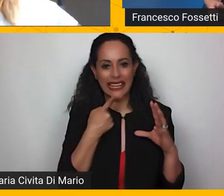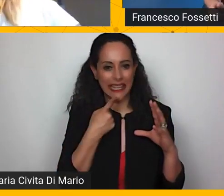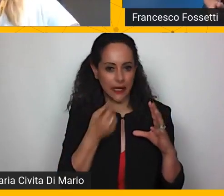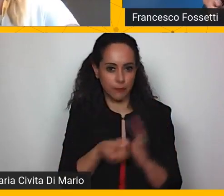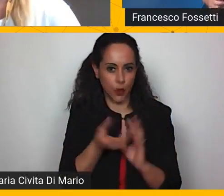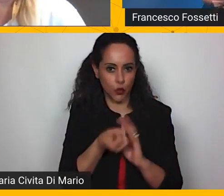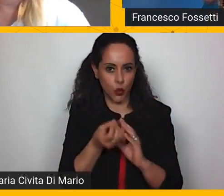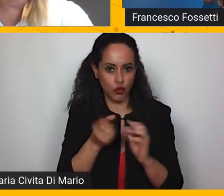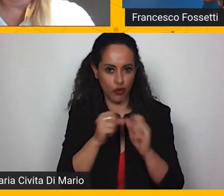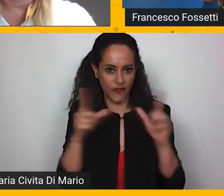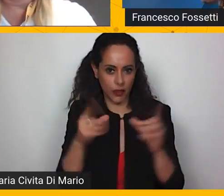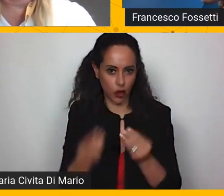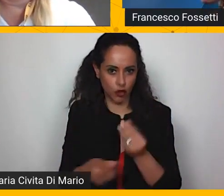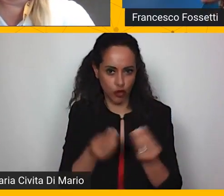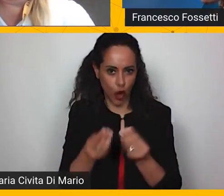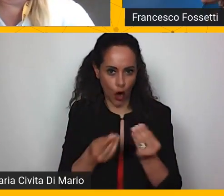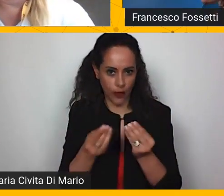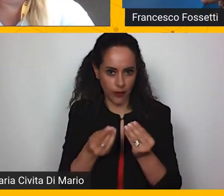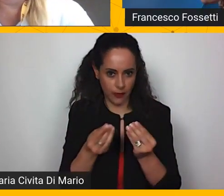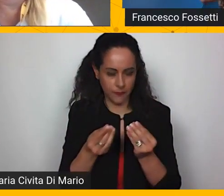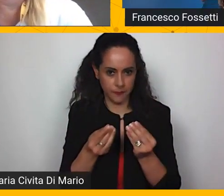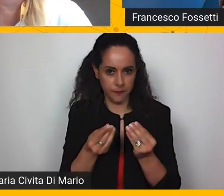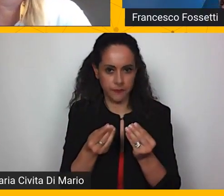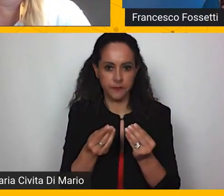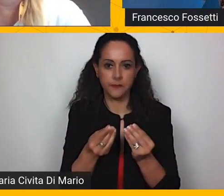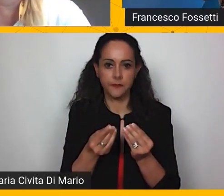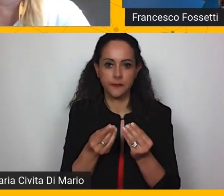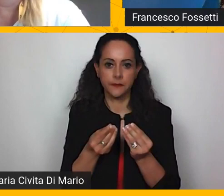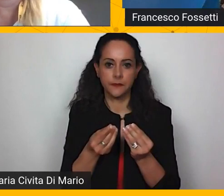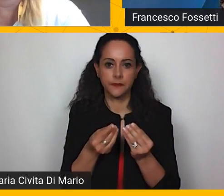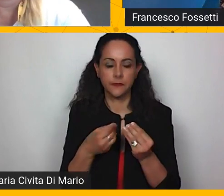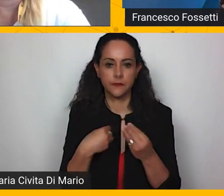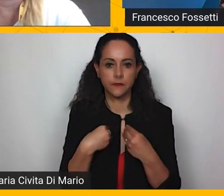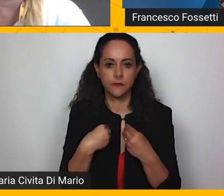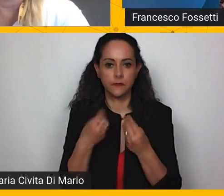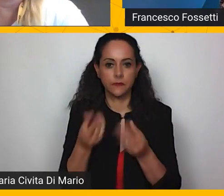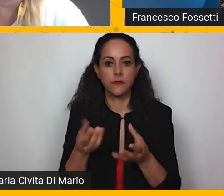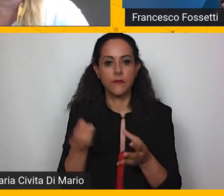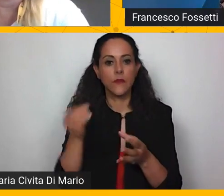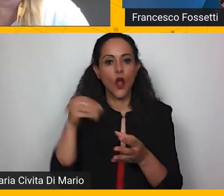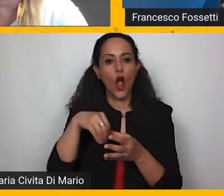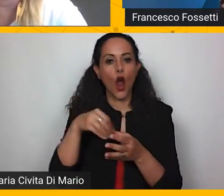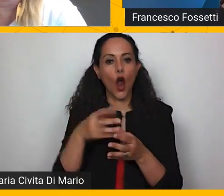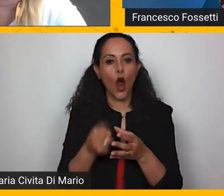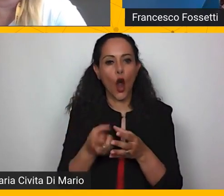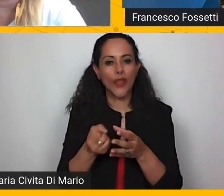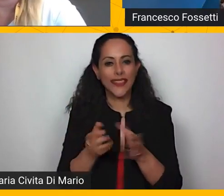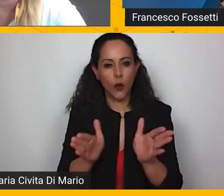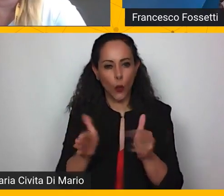videogiochi tende a eh dare dei